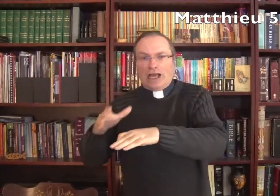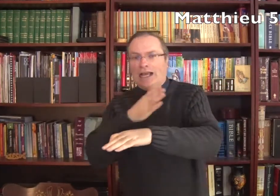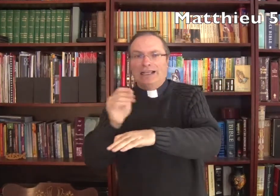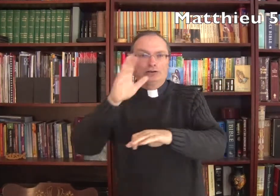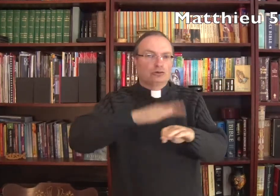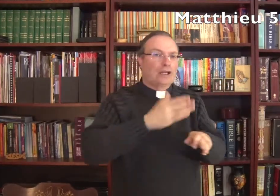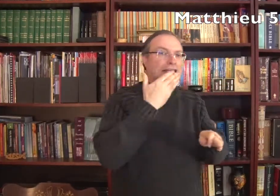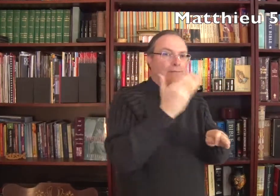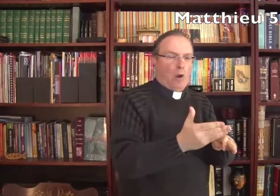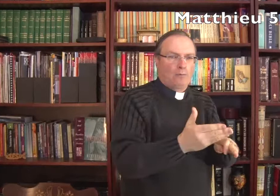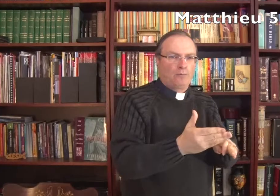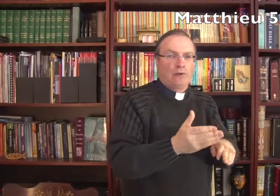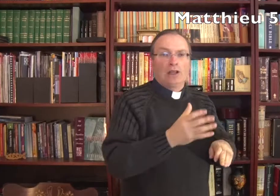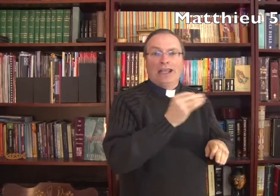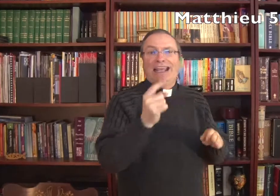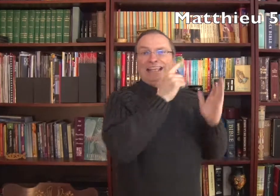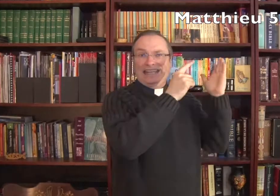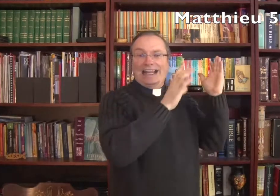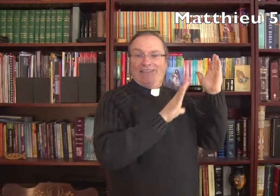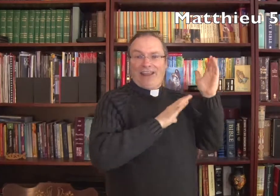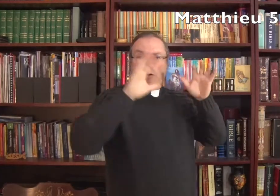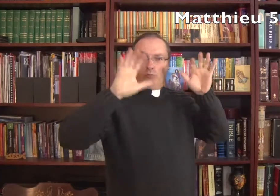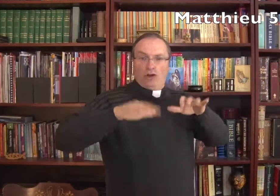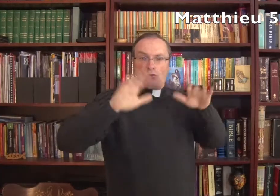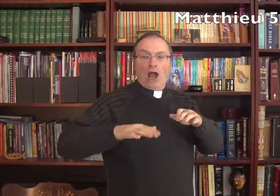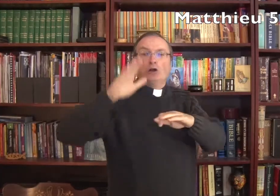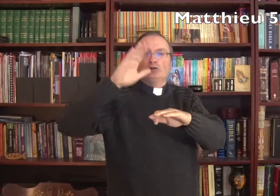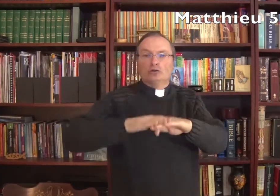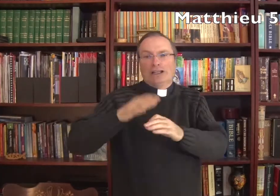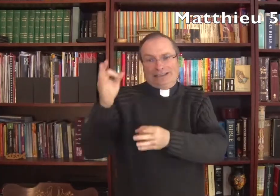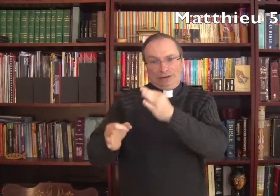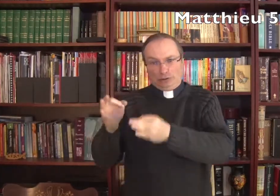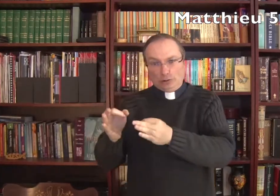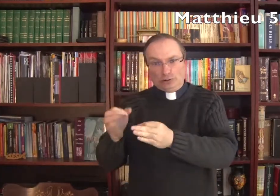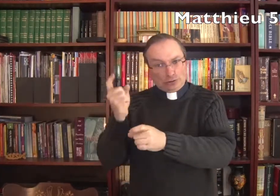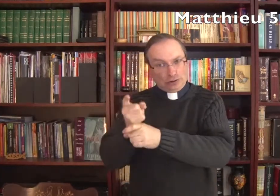et sur les bons, et il fait pleuvoir sur les justes